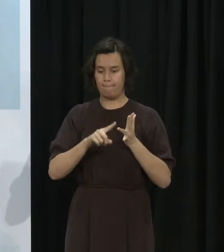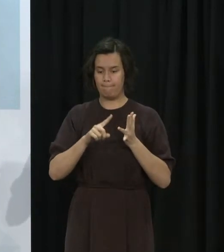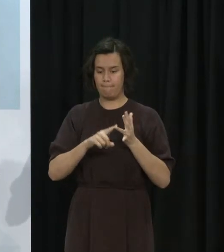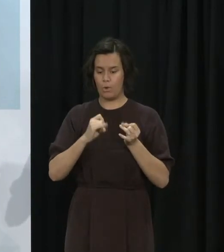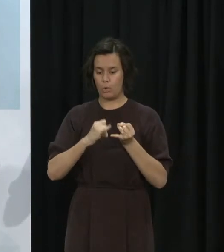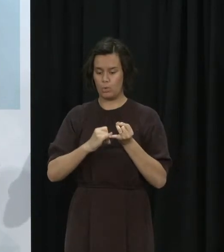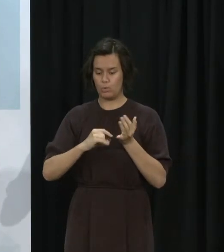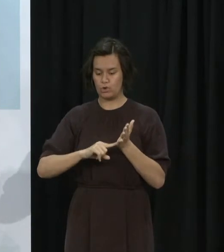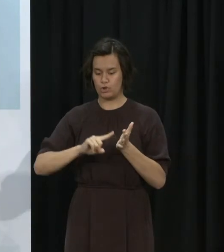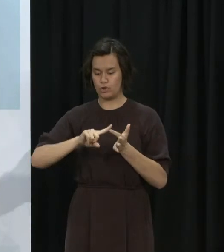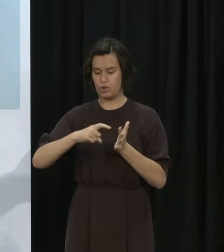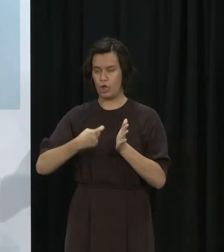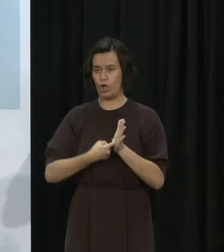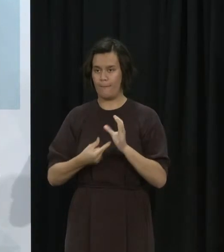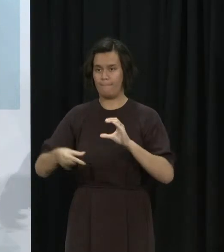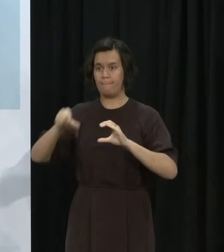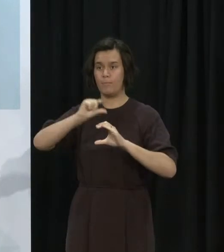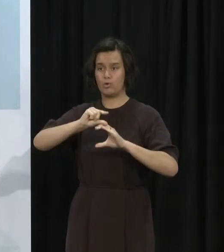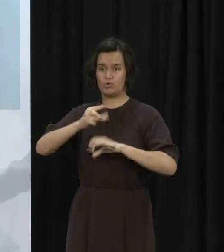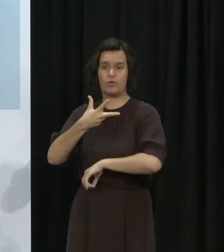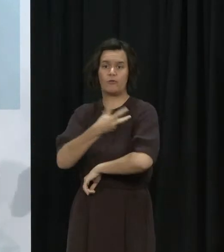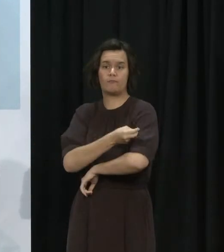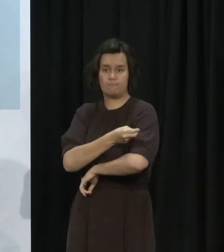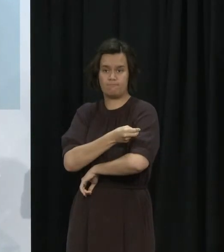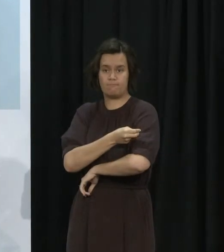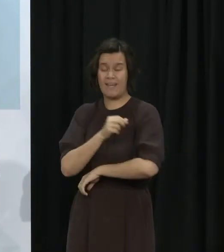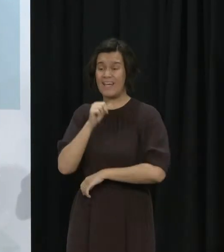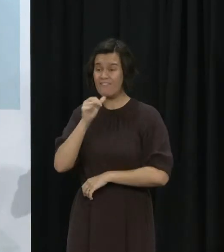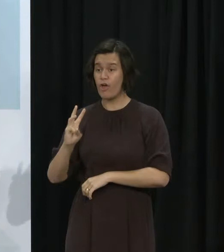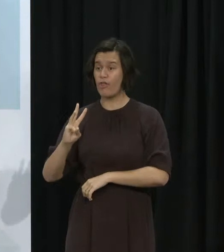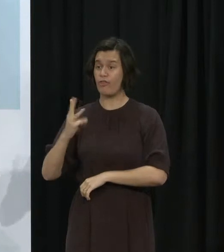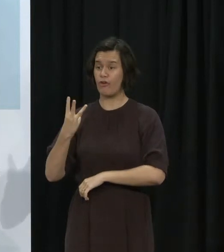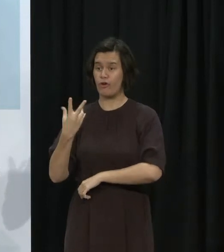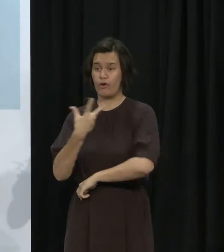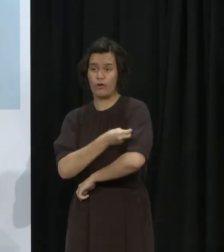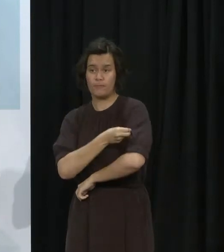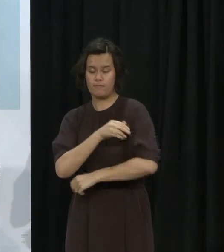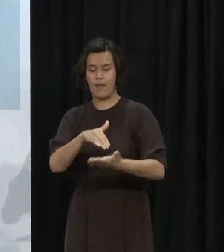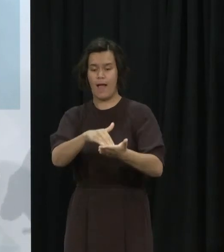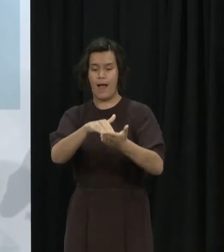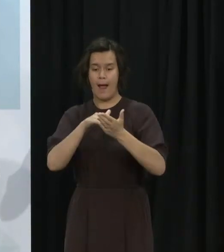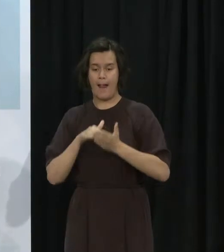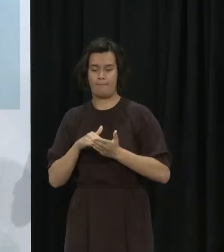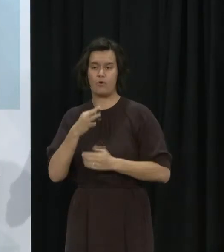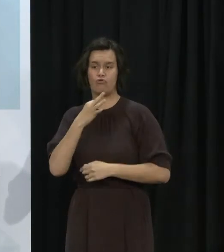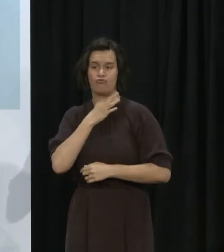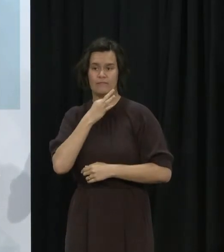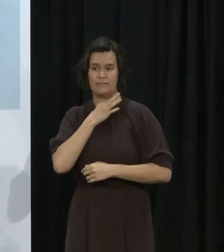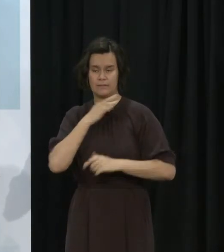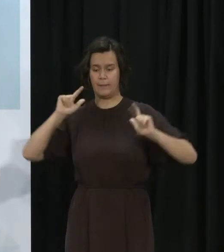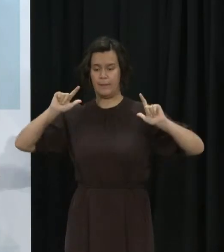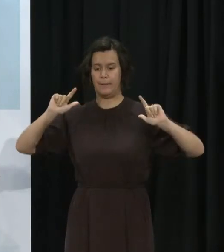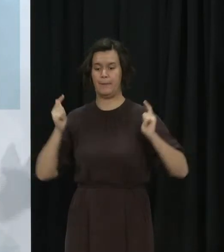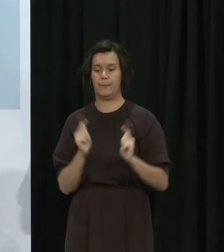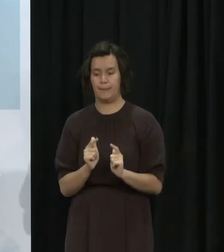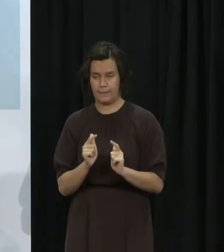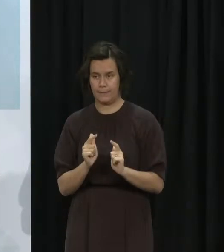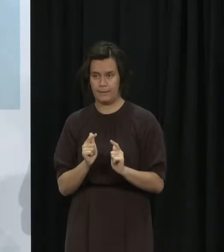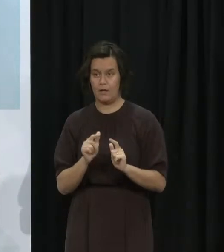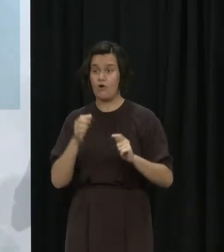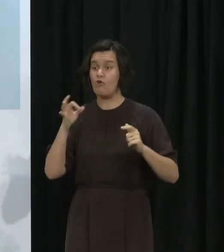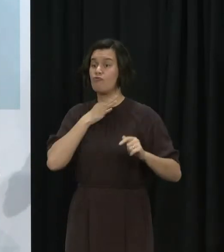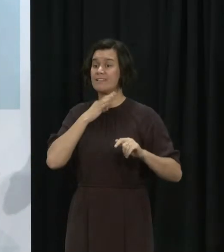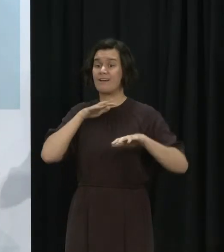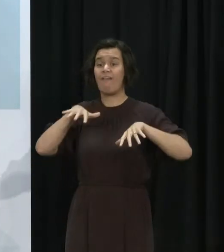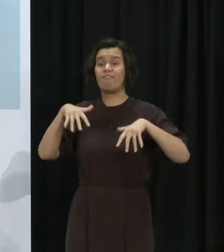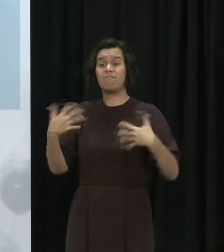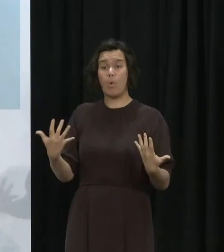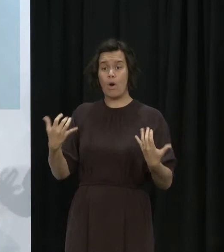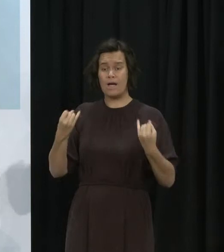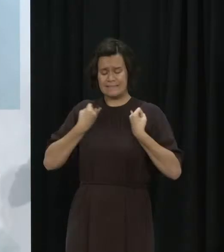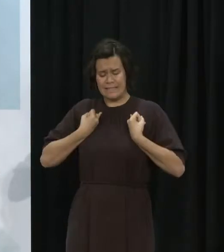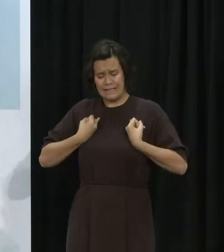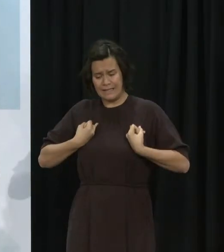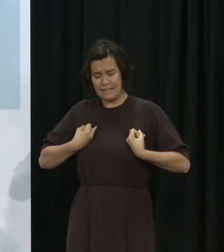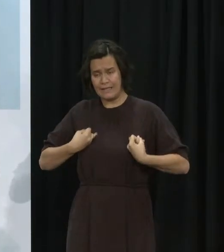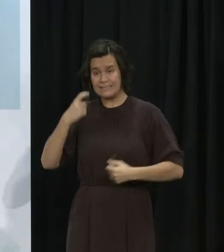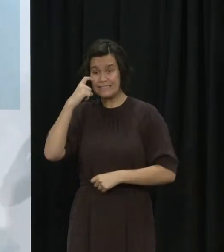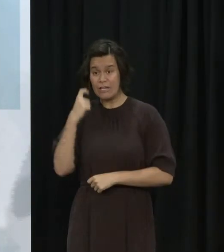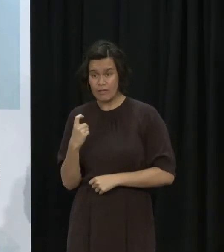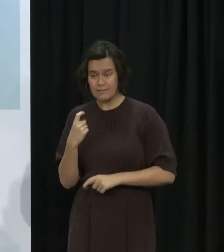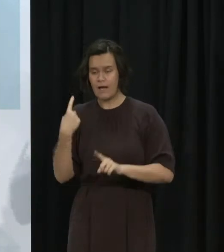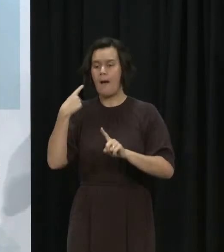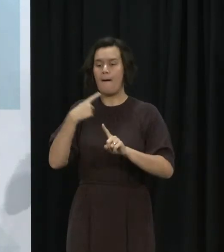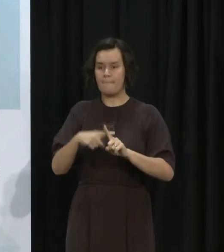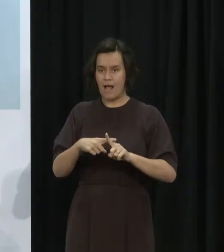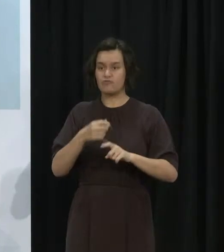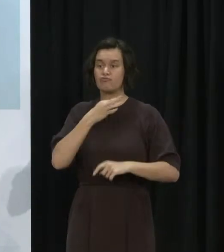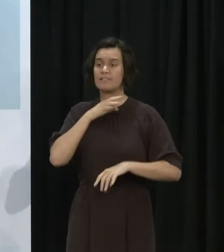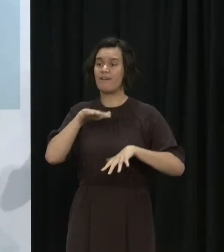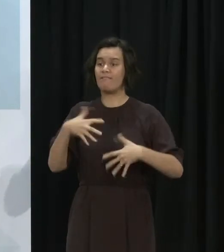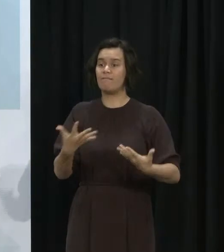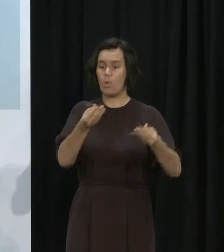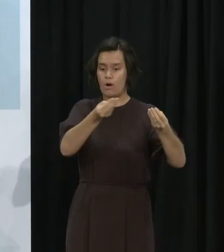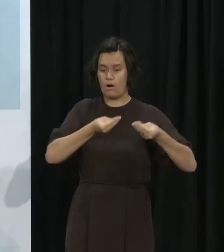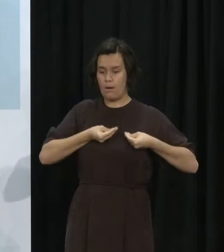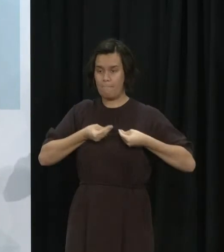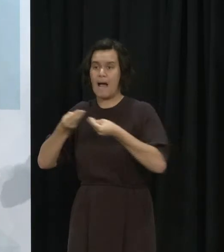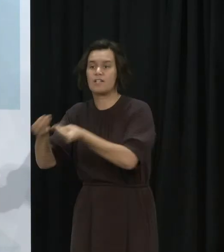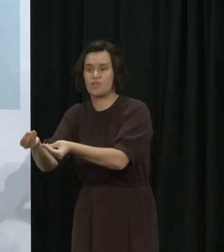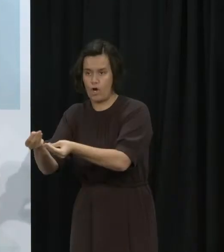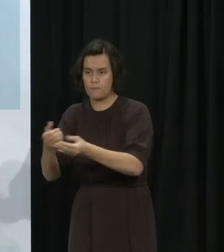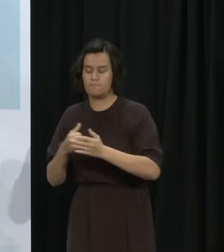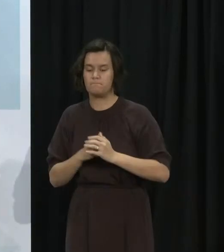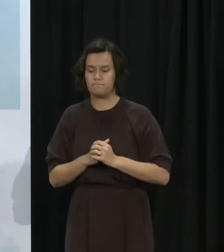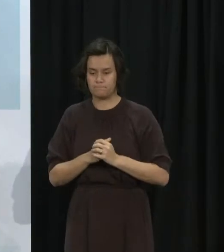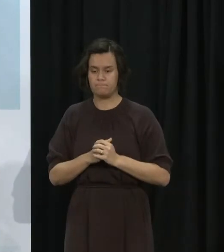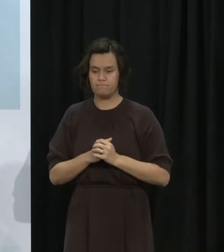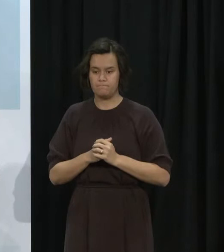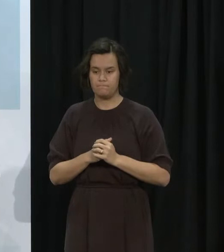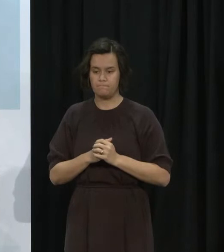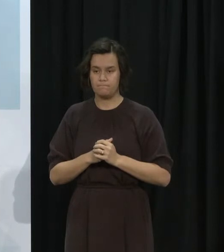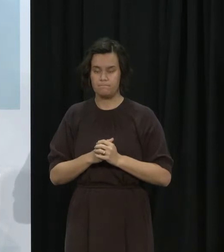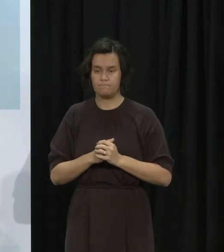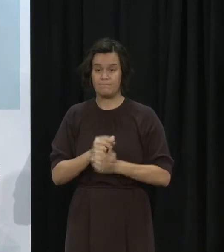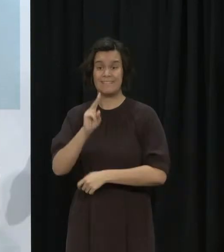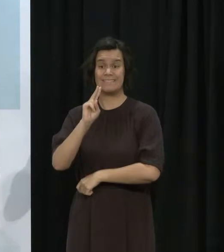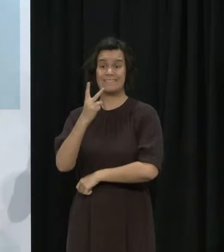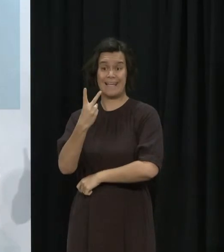to maatau. Tuatahi, boosters.